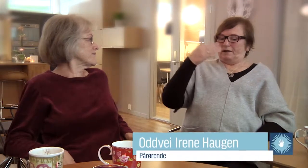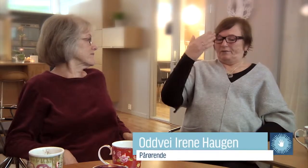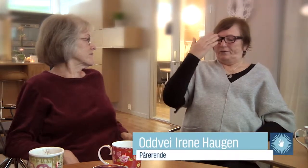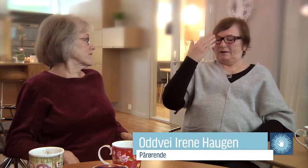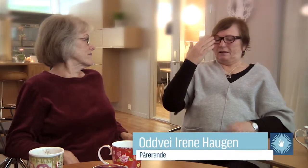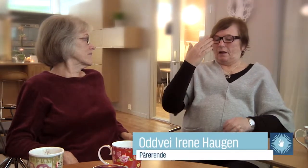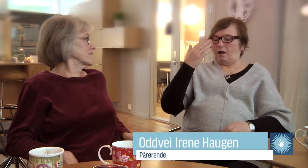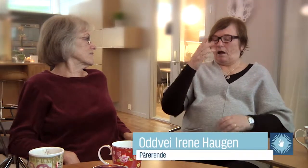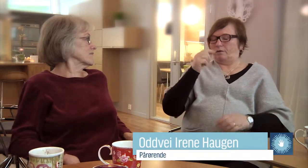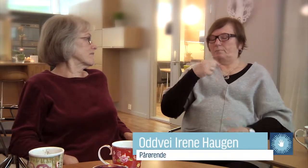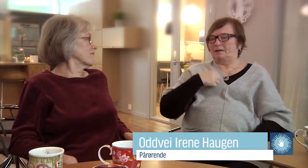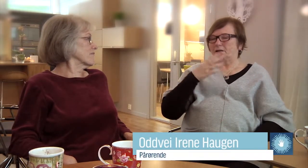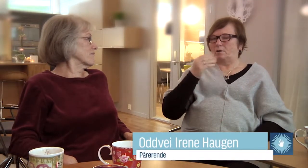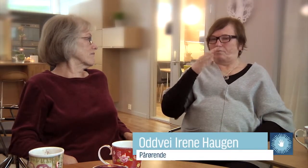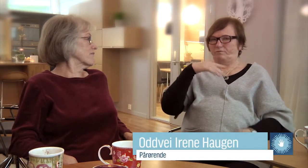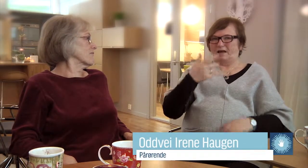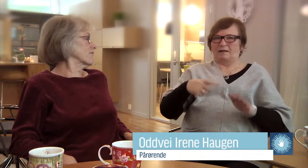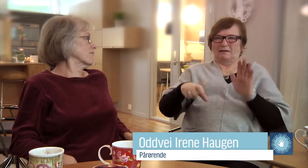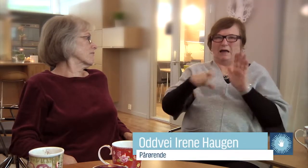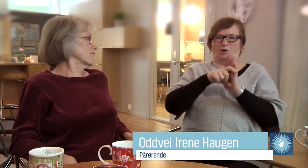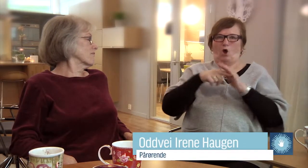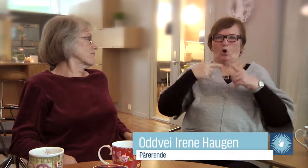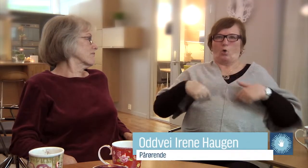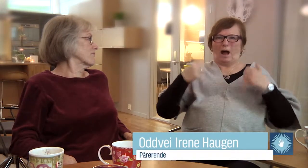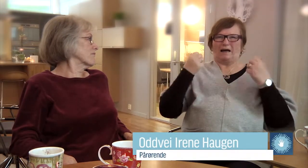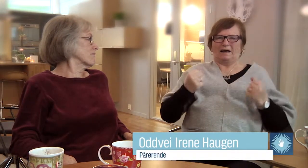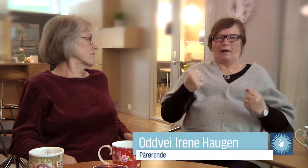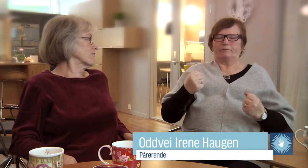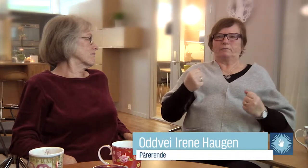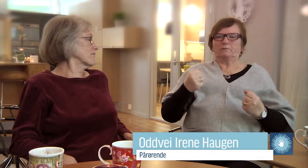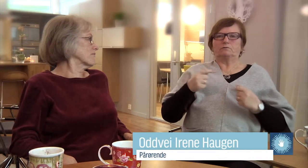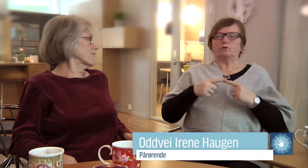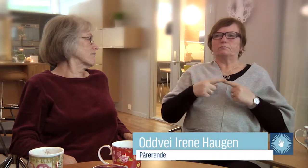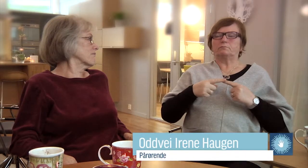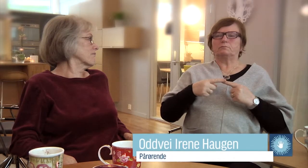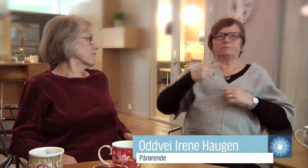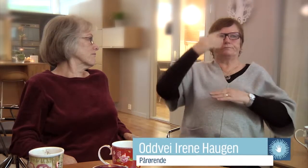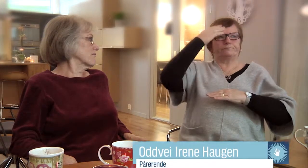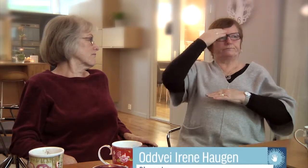Da jeg fikk vite at min samboer hadde fått diagnosen lungekreft, -